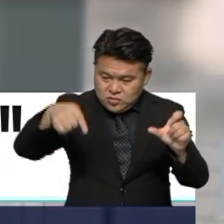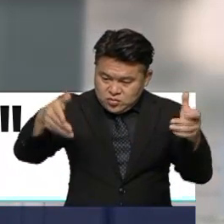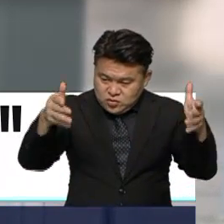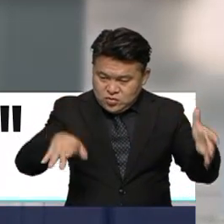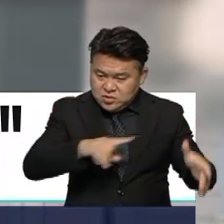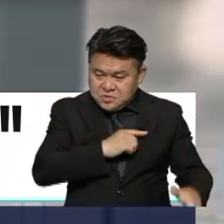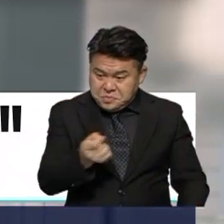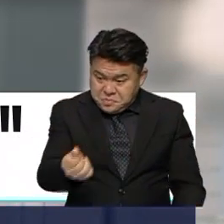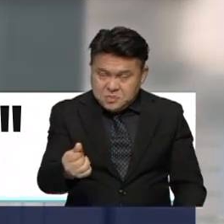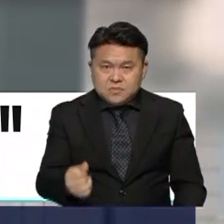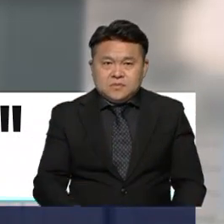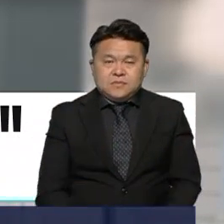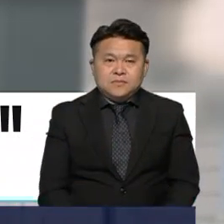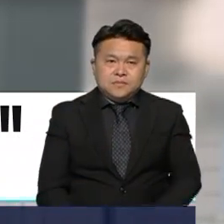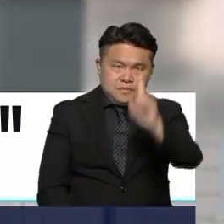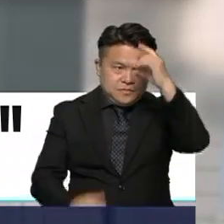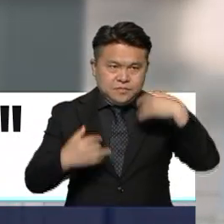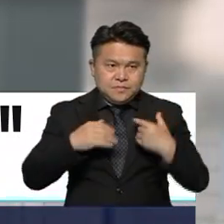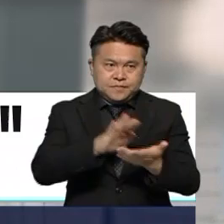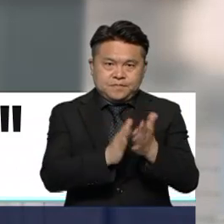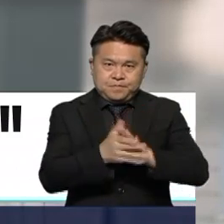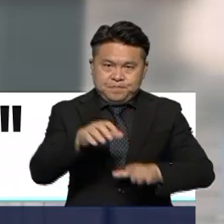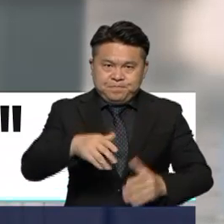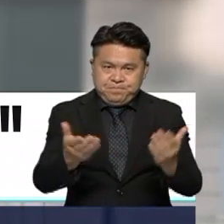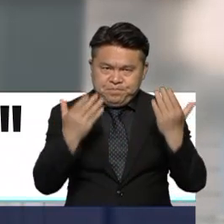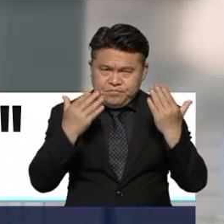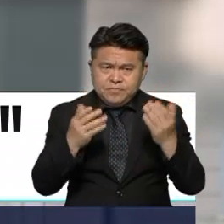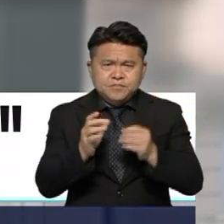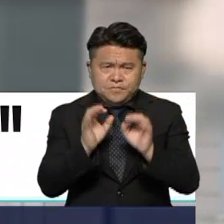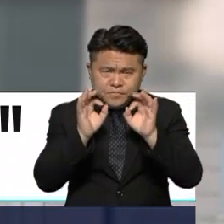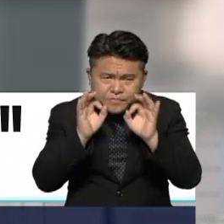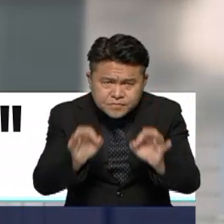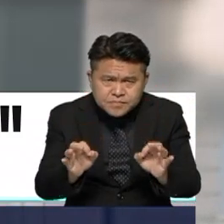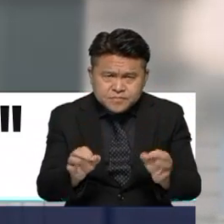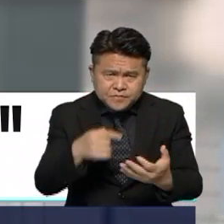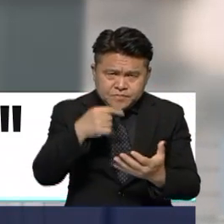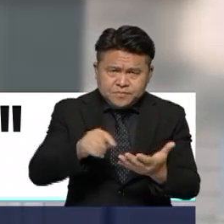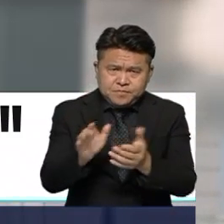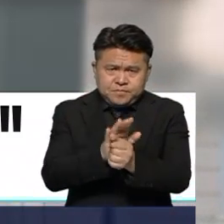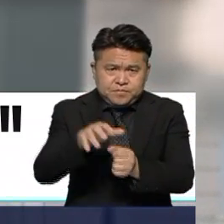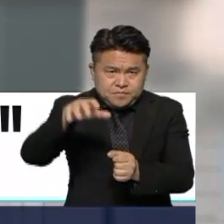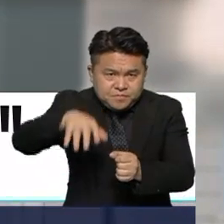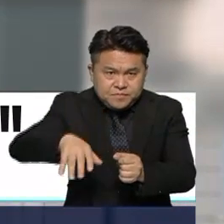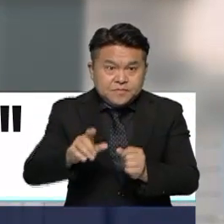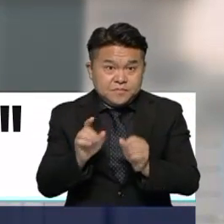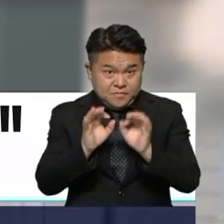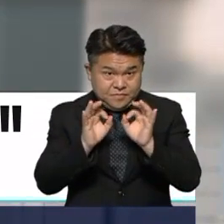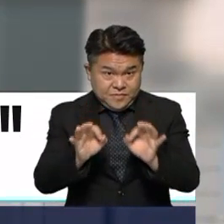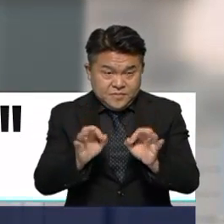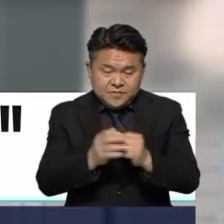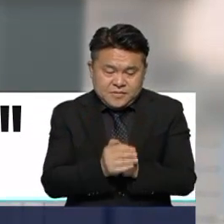정부는 유치원, 학교 등 교육과 돌봄 시설을 중심으로 시설별 환기 가이드라인을 마련하기로 했습니다.